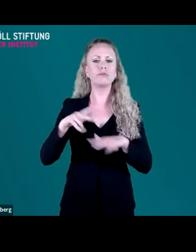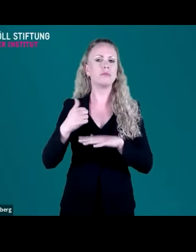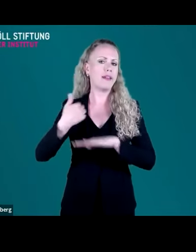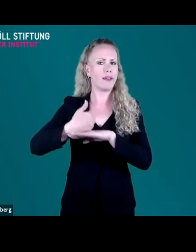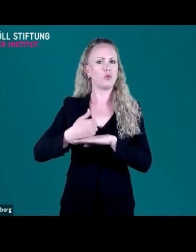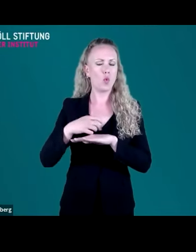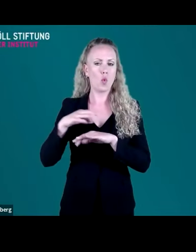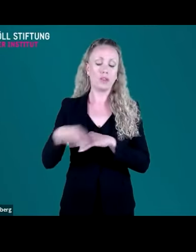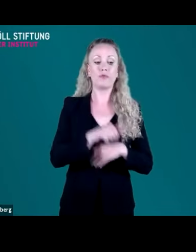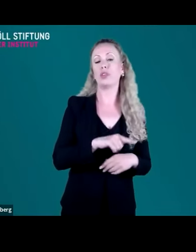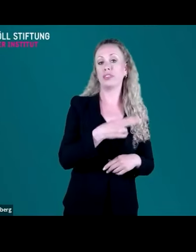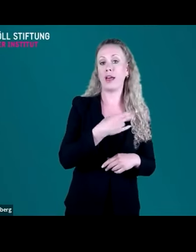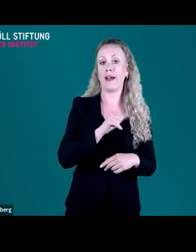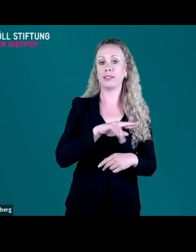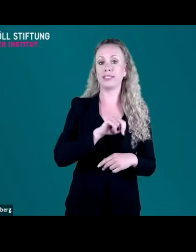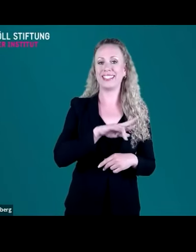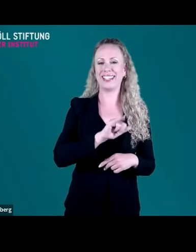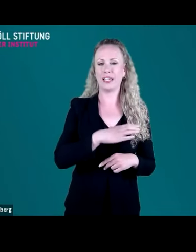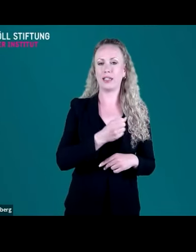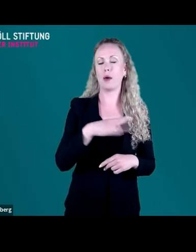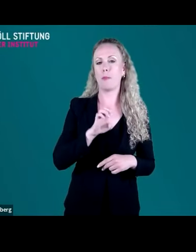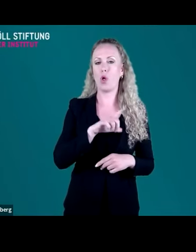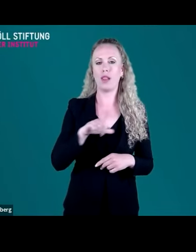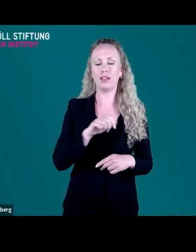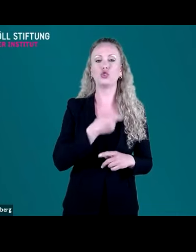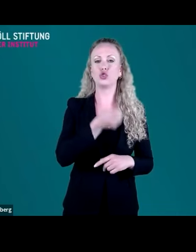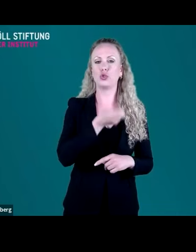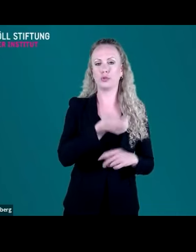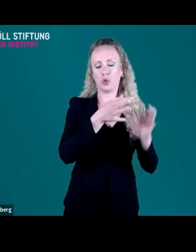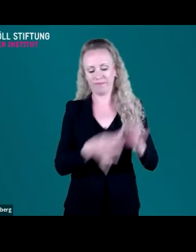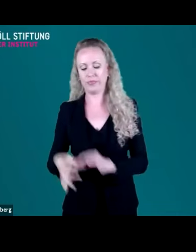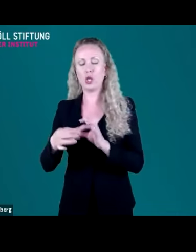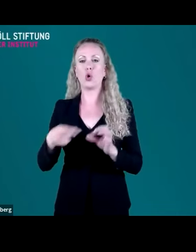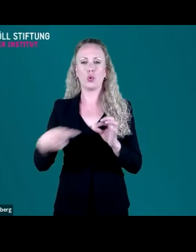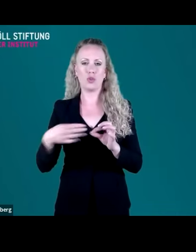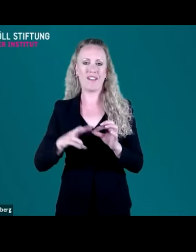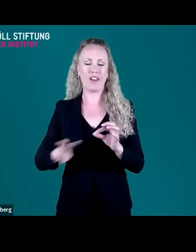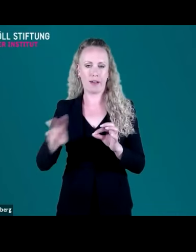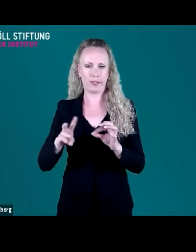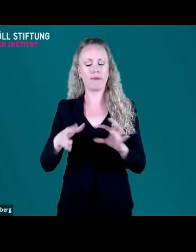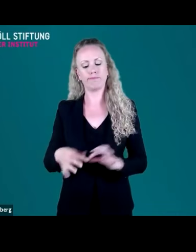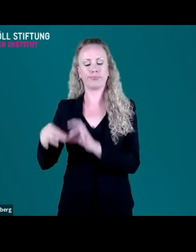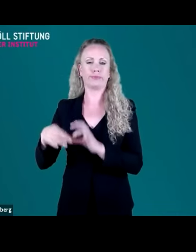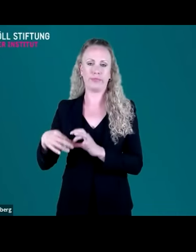Besonders begrüßen möchte ich unseren Referenten Andreas Kemper, Soziologe und Autor aus Münster.